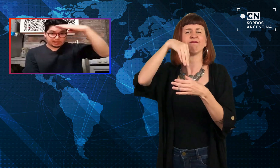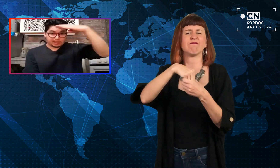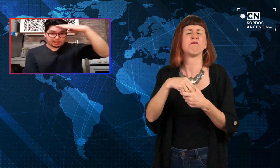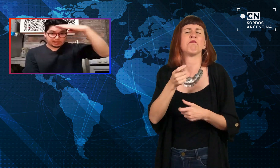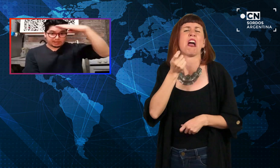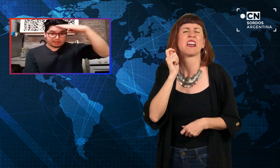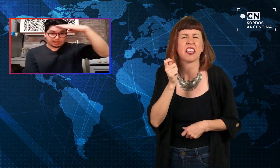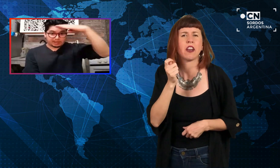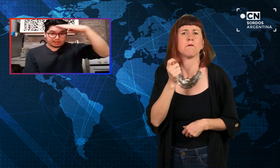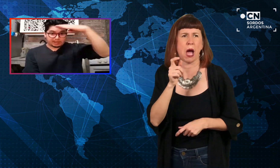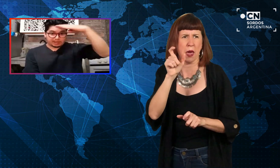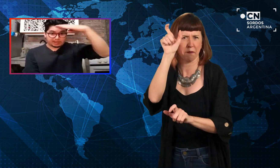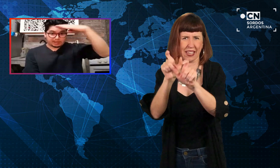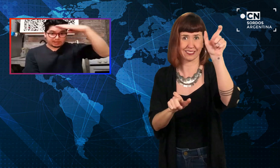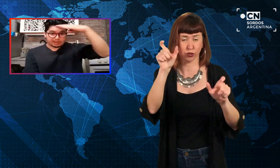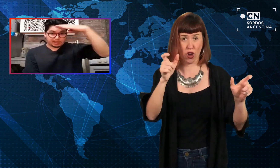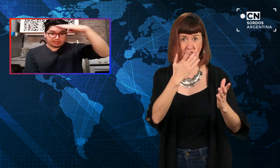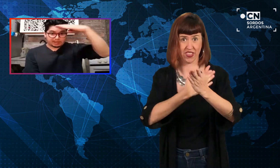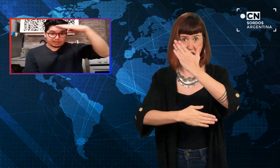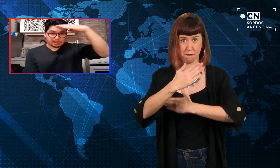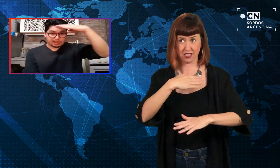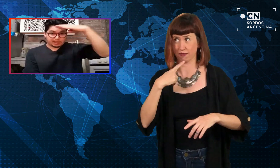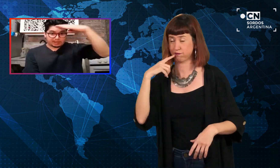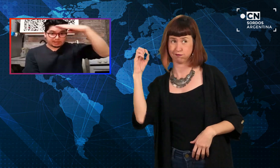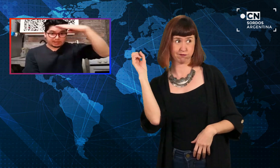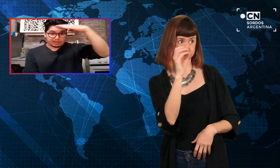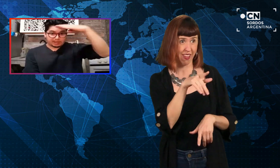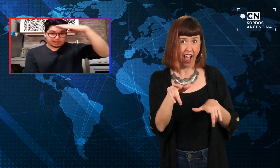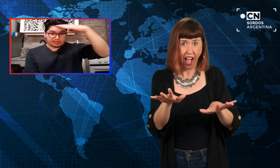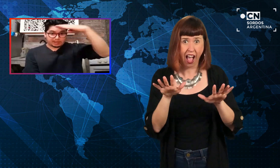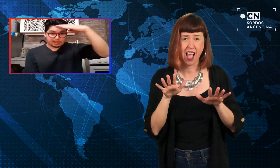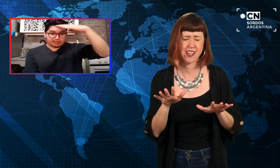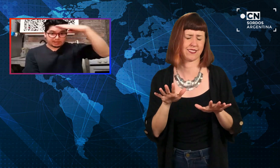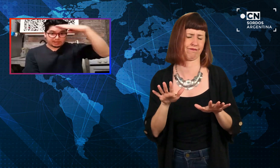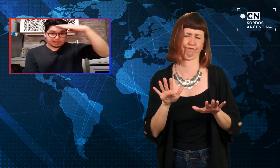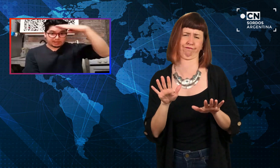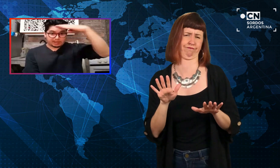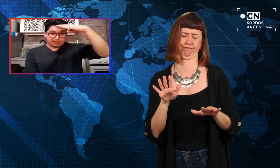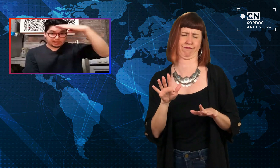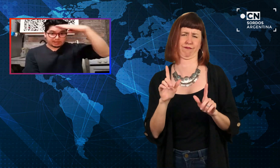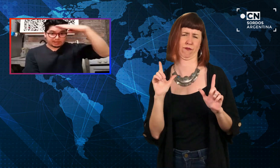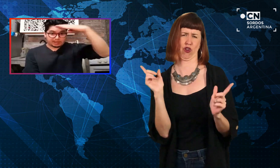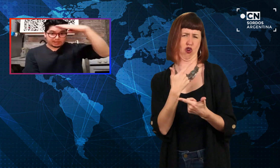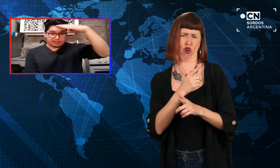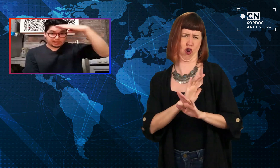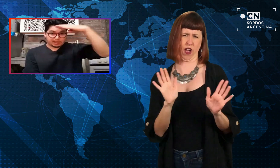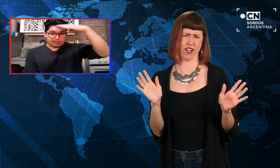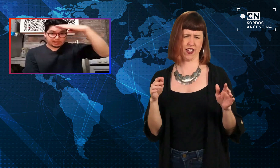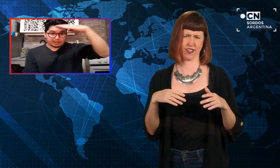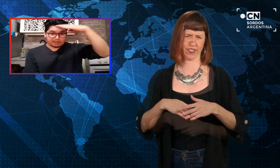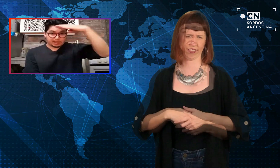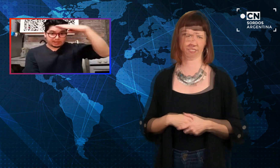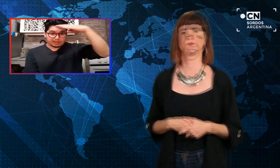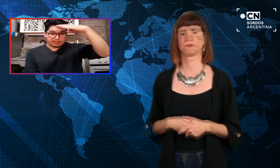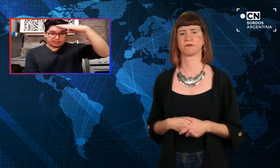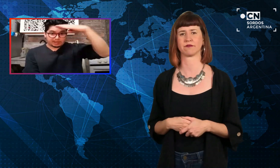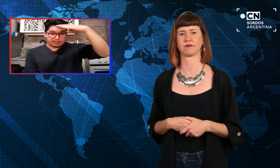con el agravante de que la misma está a cargo de un organismo que “trabaja” con personas con discapacidad”.